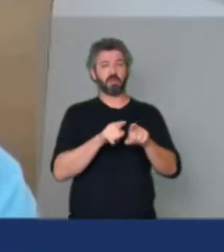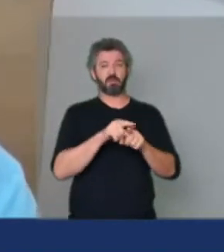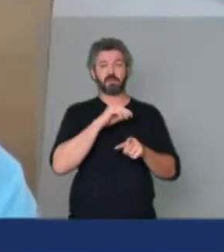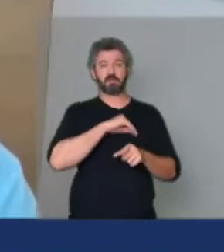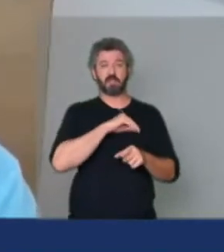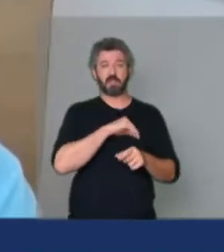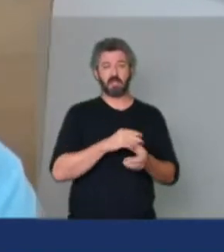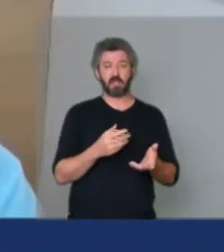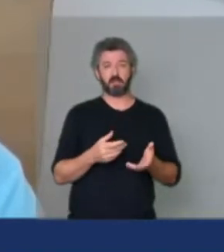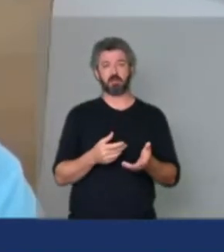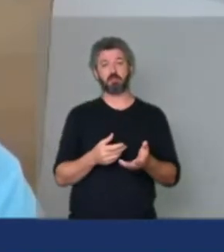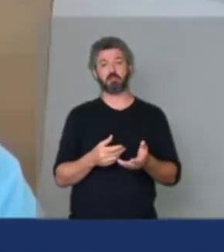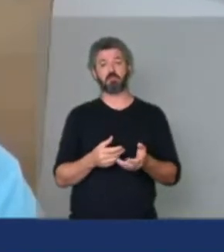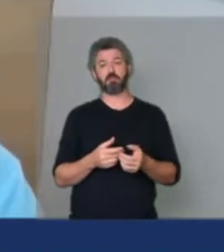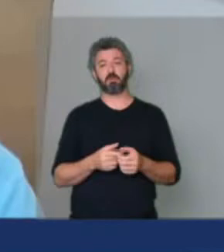NIO. ISSO PRECISA SER ENFRENTADO POR MEIO DE UMA